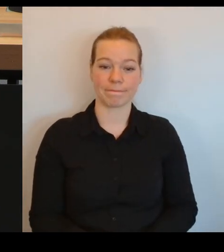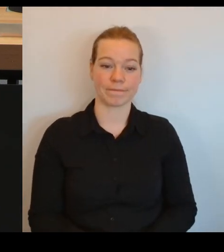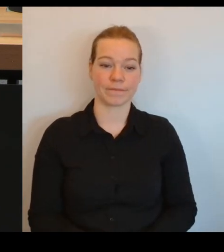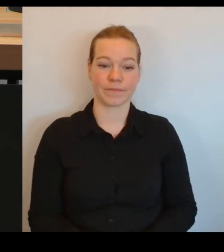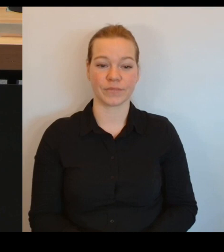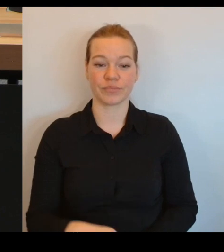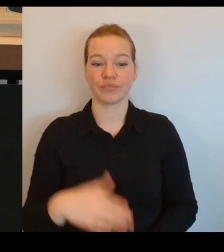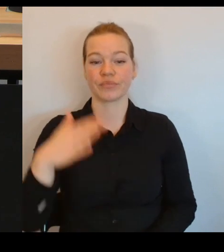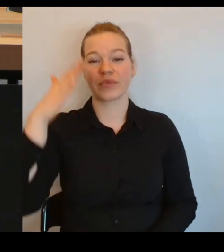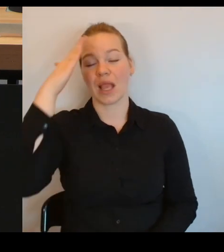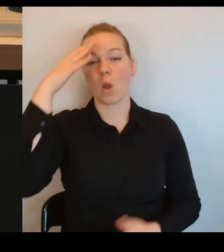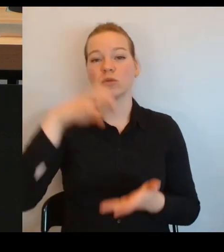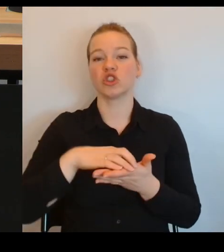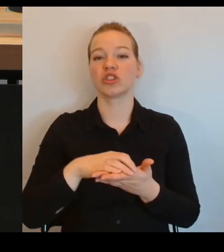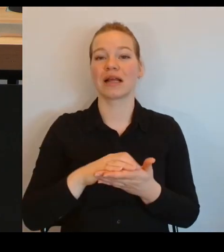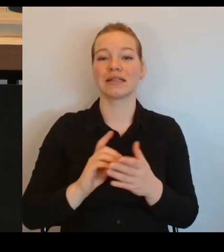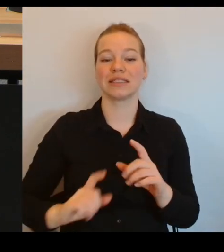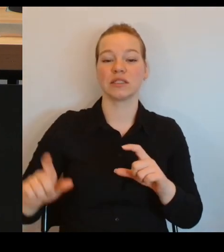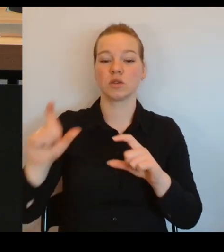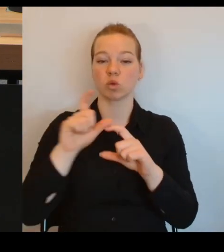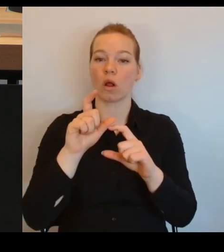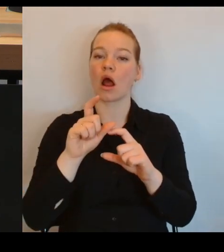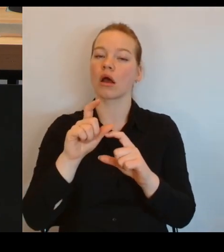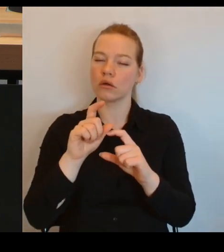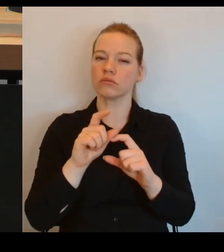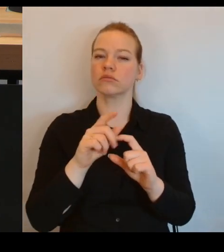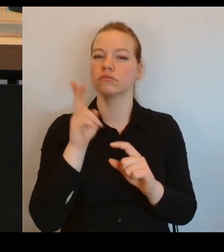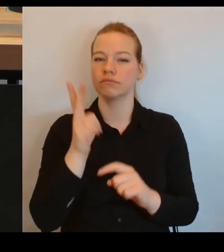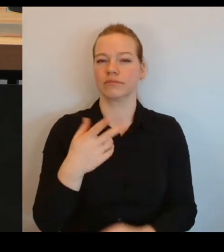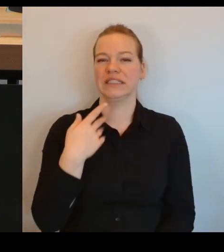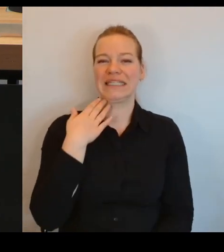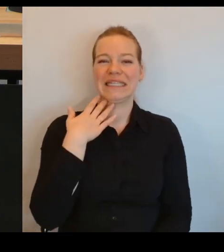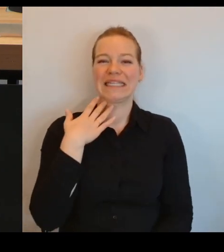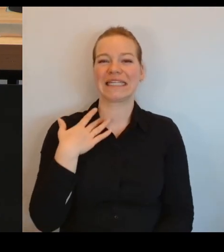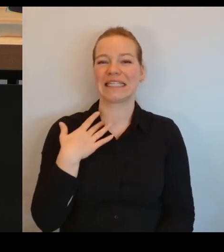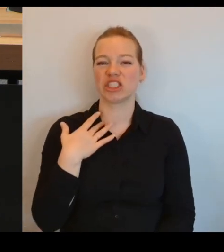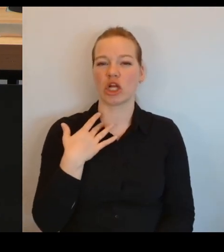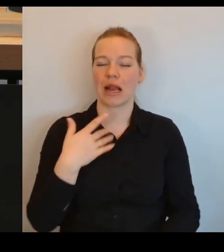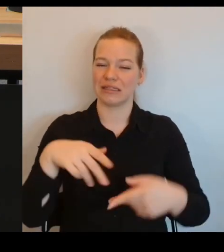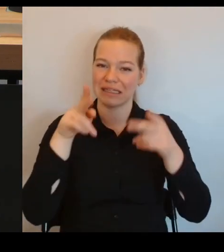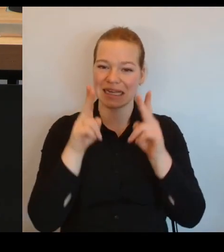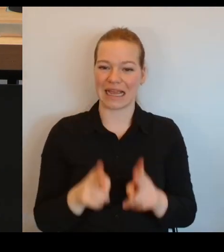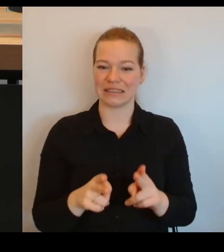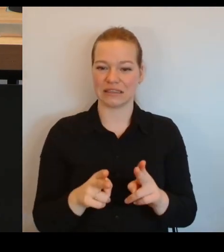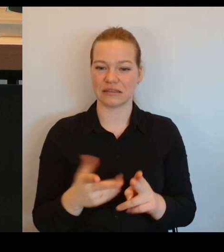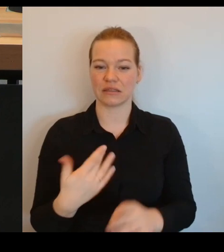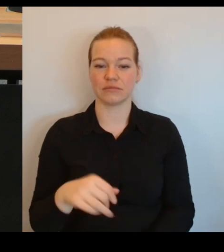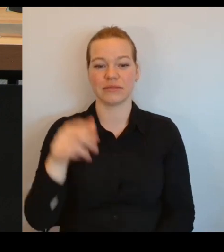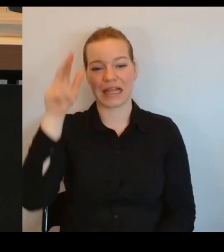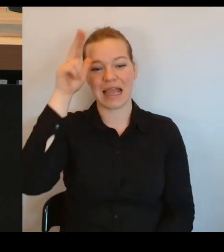Herr Wegner, Herr Ewers, Herr Stettner und Herr Saleh, wir erwarten hier ein klares Bekenntnis, denn gerade diese Frauen mit